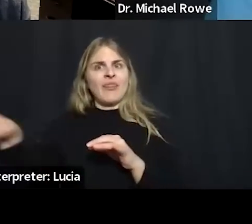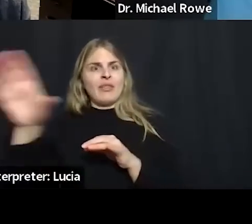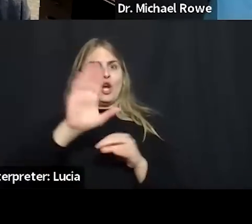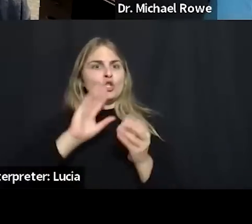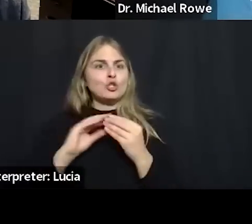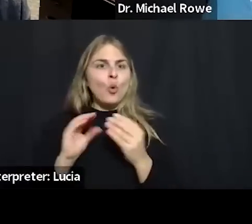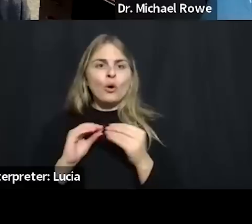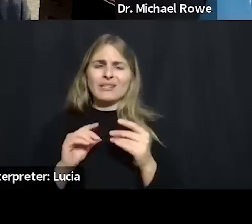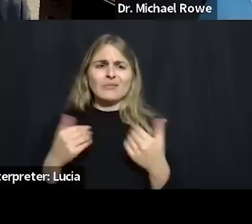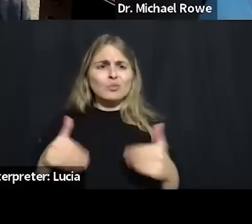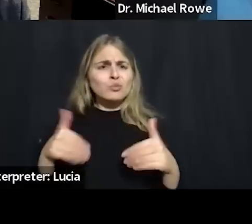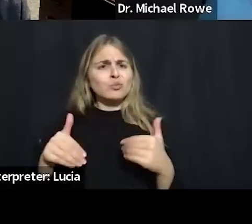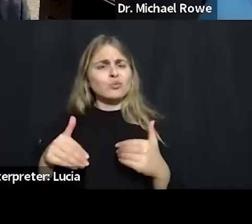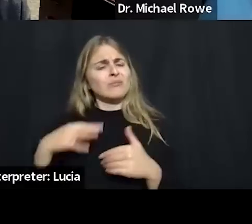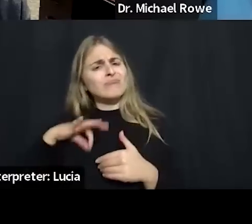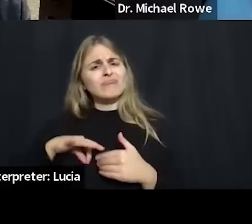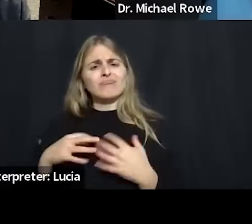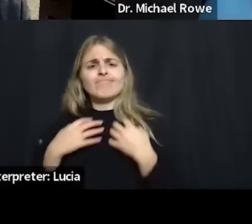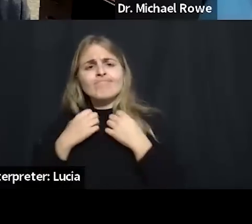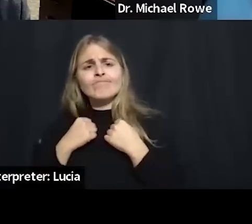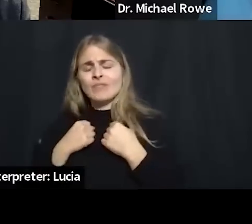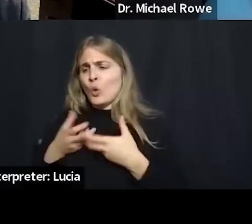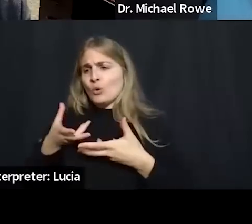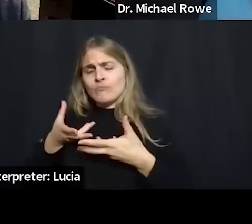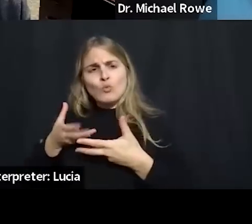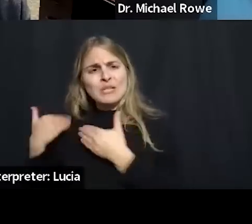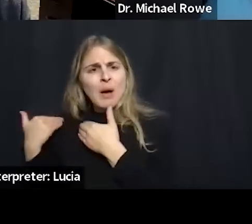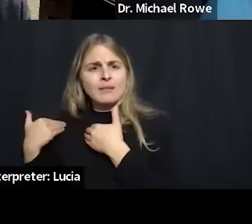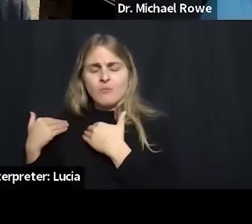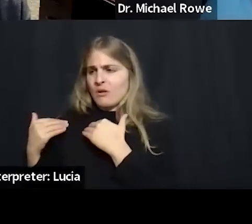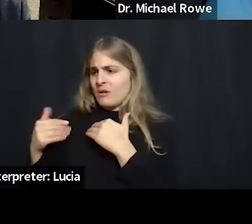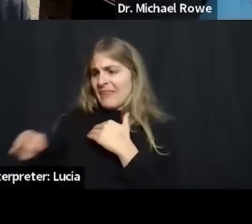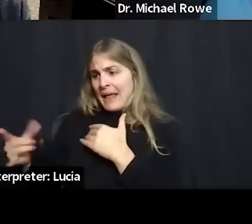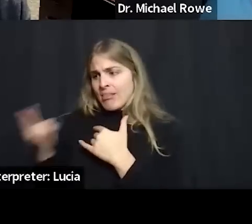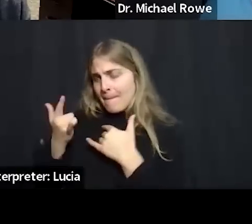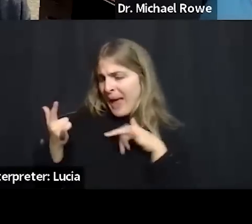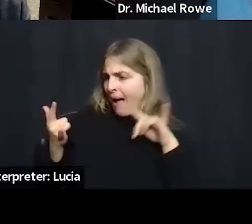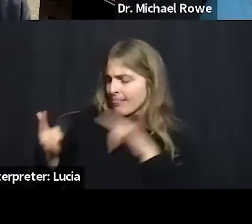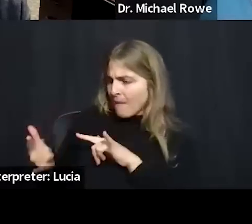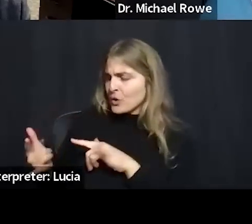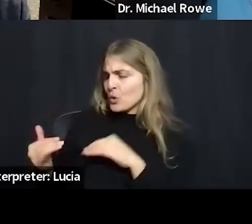y esas reciprocidad de tener a alguien de quien eres responsable y que te ama, tú los amas de vuelta, creo que puede ser clave.